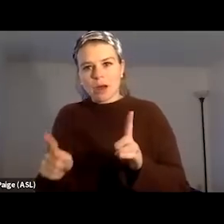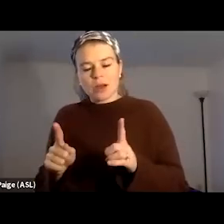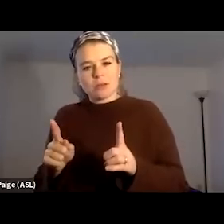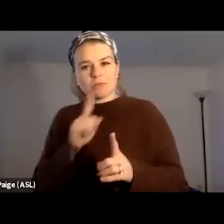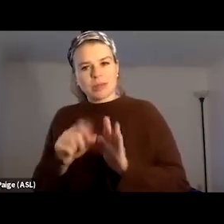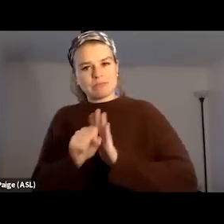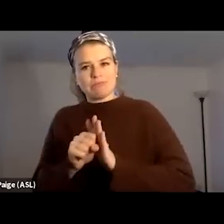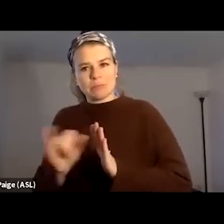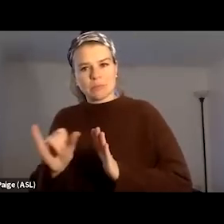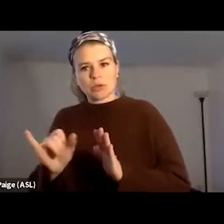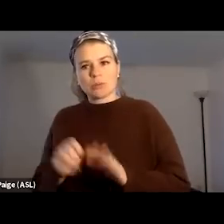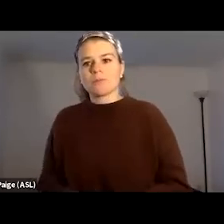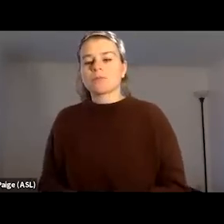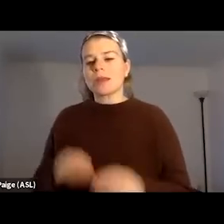enseñaron a los protectores de la sociedad.